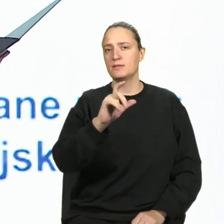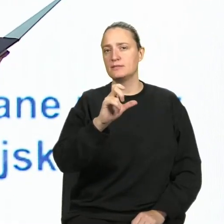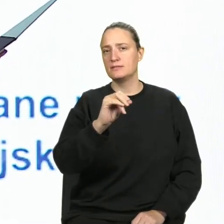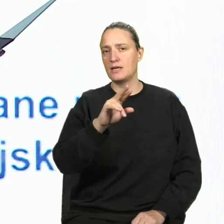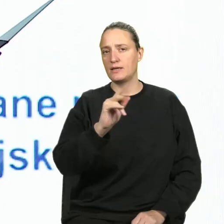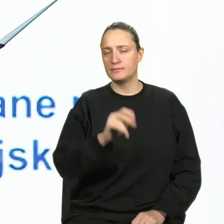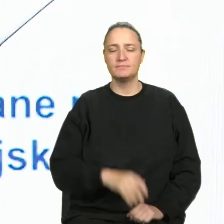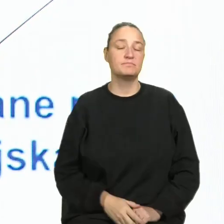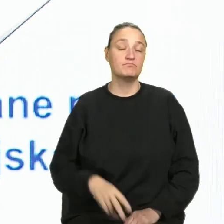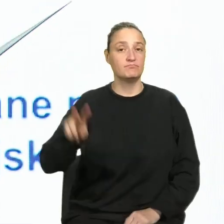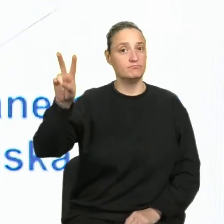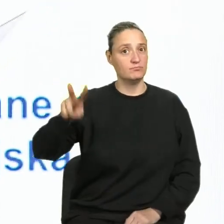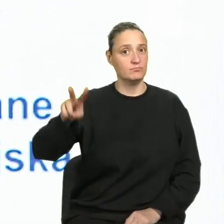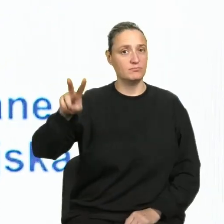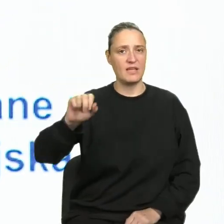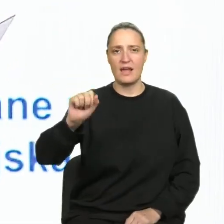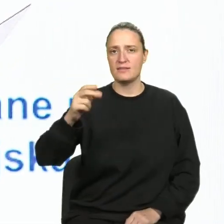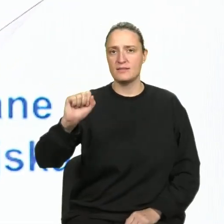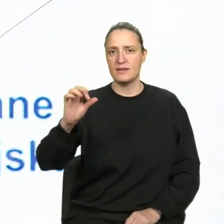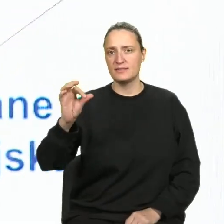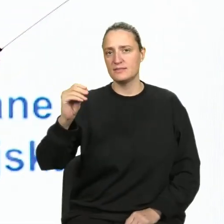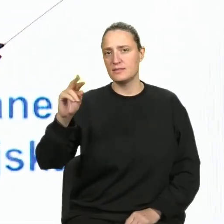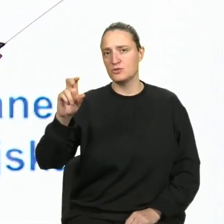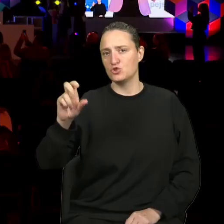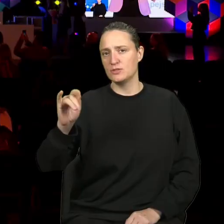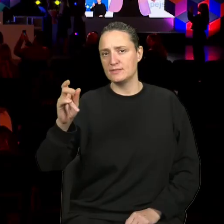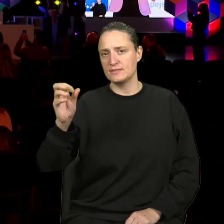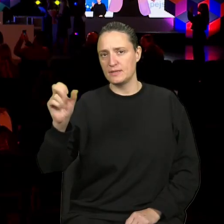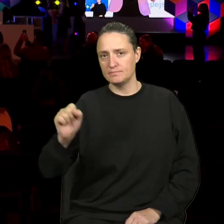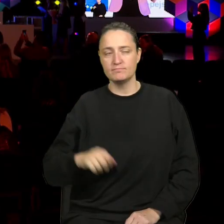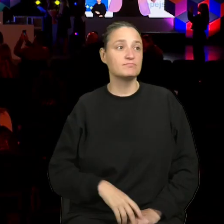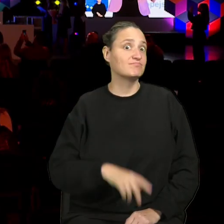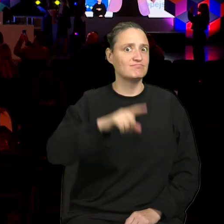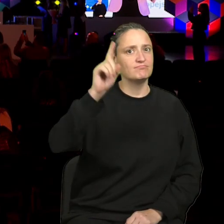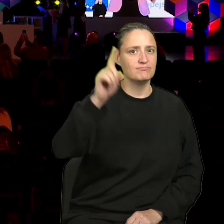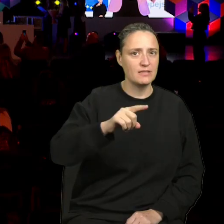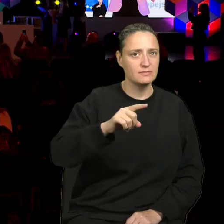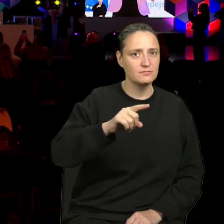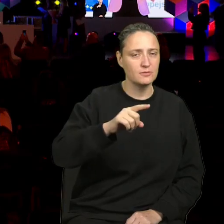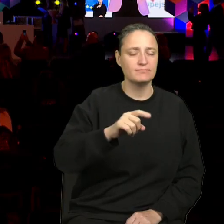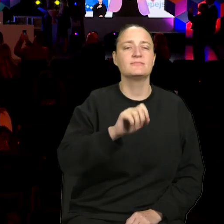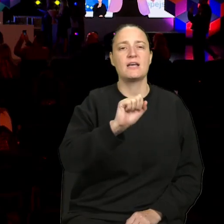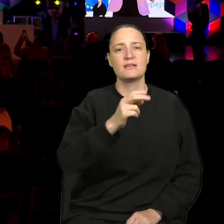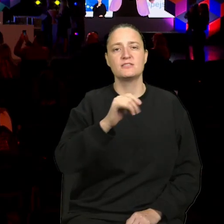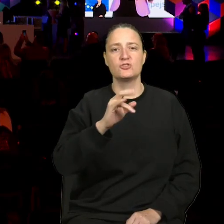drugie miejsce Anna Sarczyńska i pierwsze miejsce Agnieszka Świątkowska.